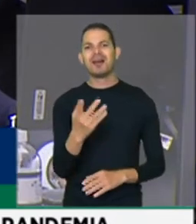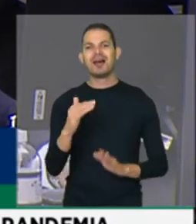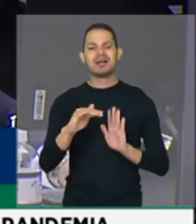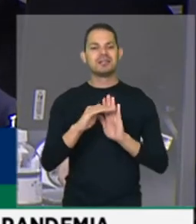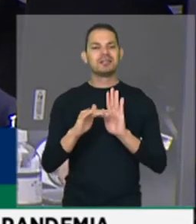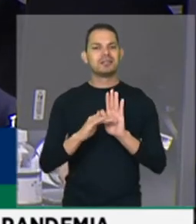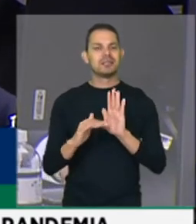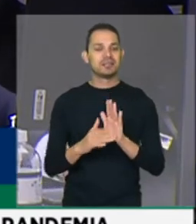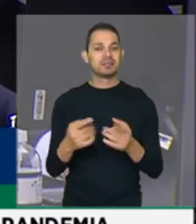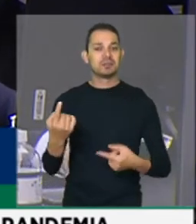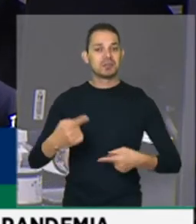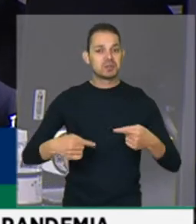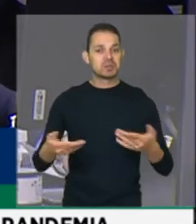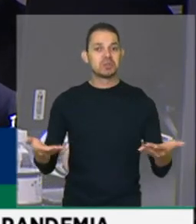PARA DISCUTIR HOJE NÓS TEMOS